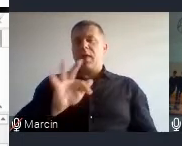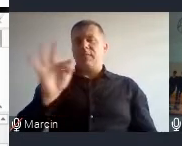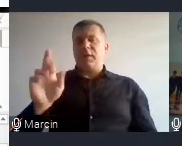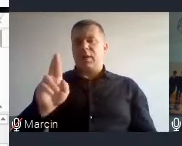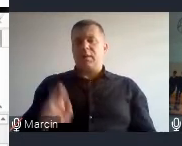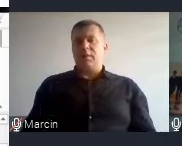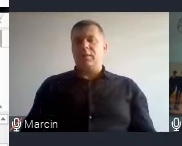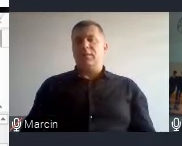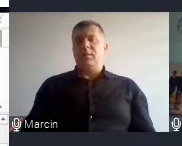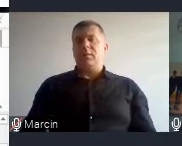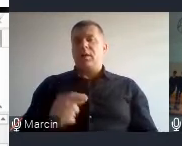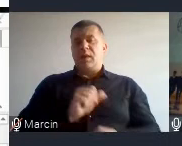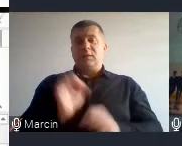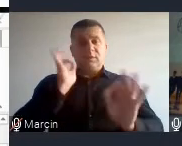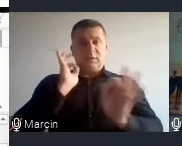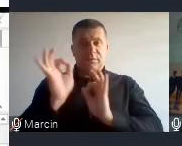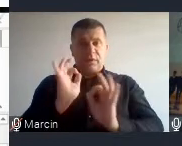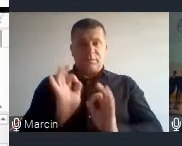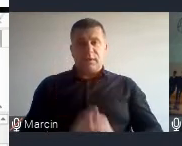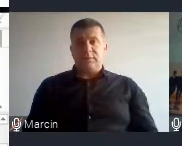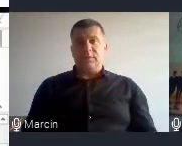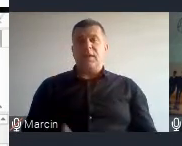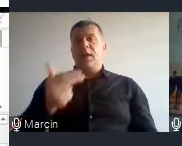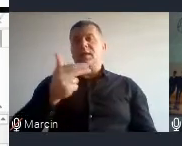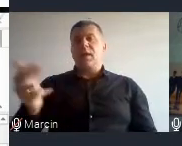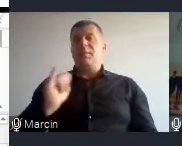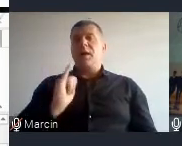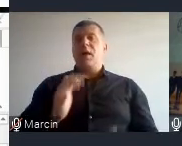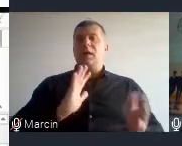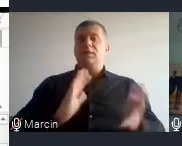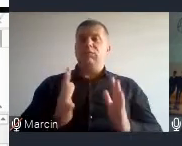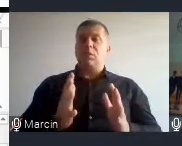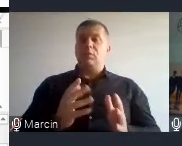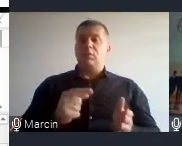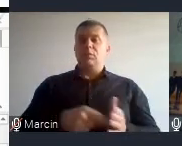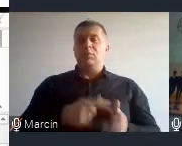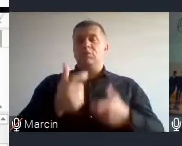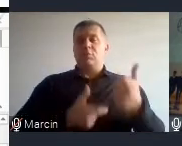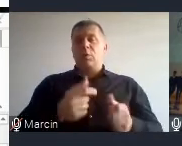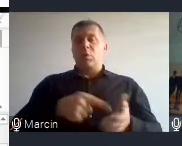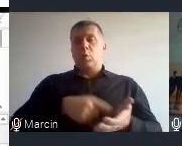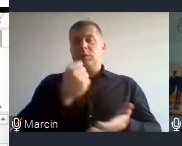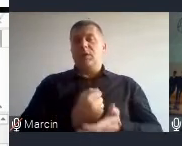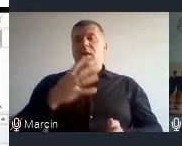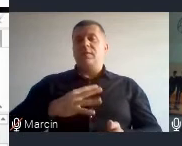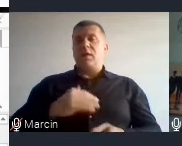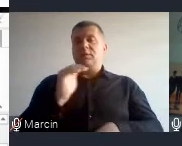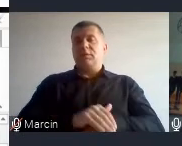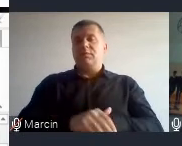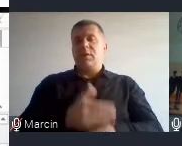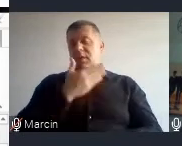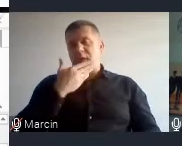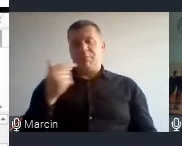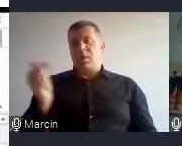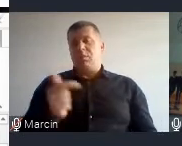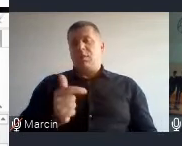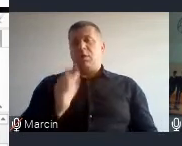znajdzie się informacja na temat tego w jaki sposób określono wartość zamówienia, nie ma konieczności ponownego szacowania.